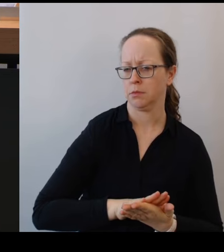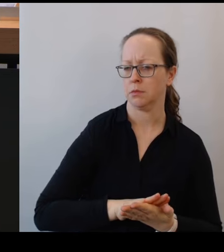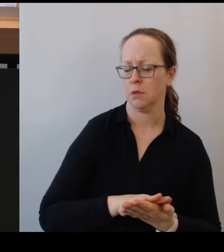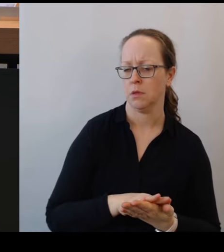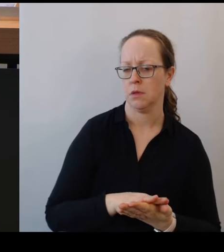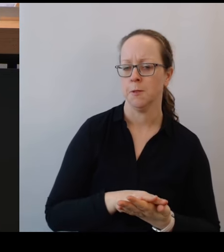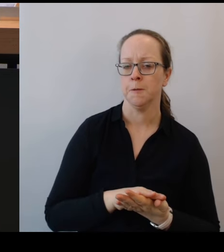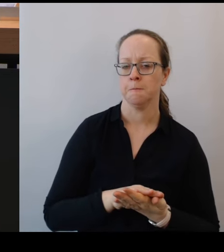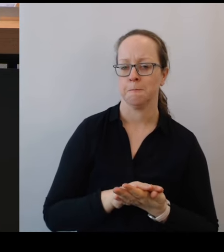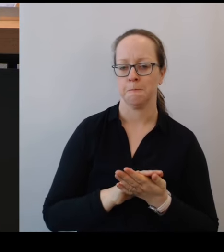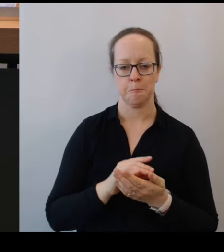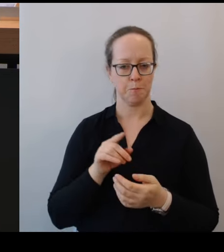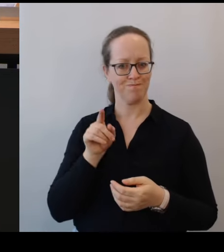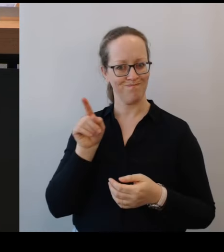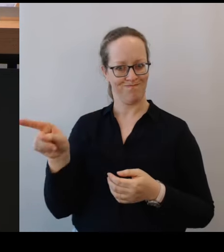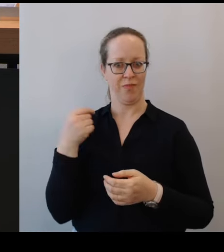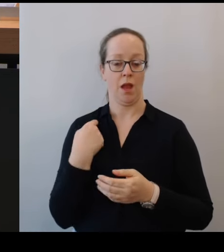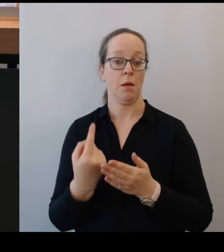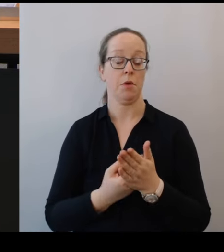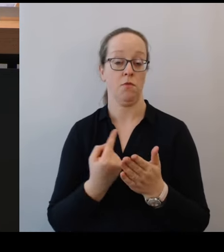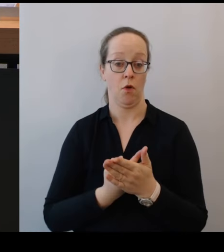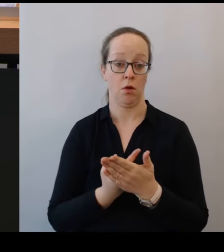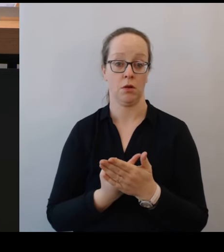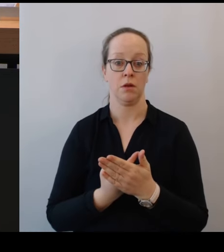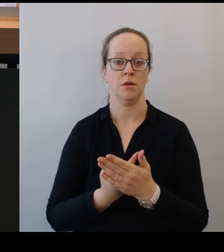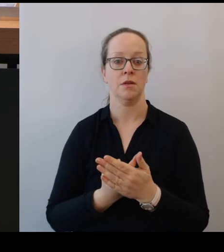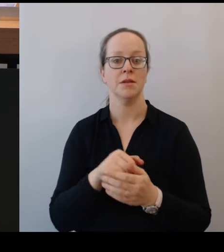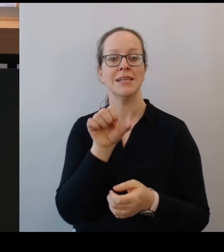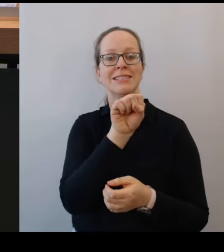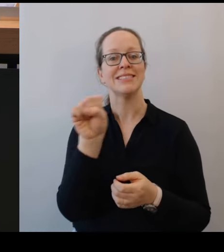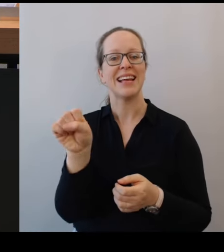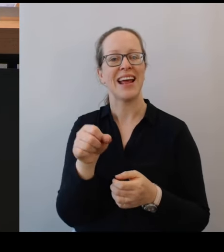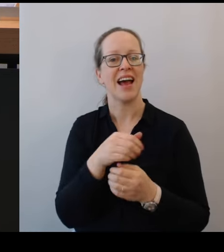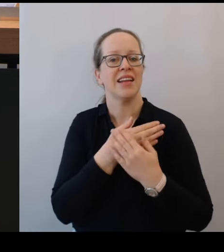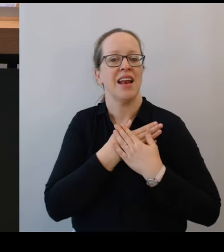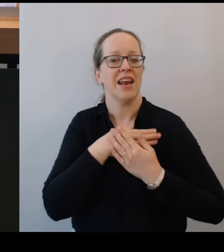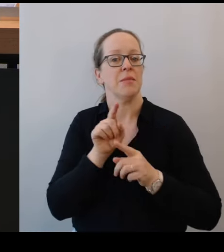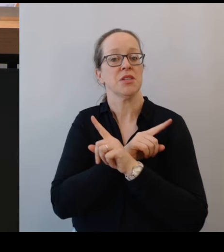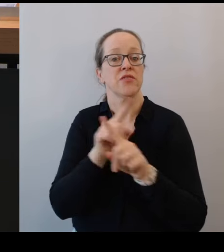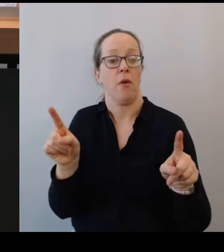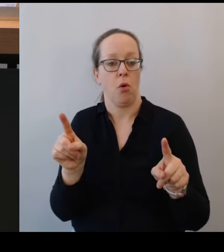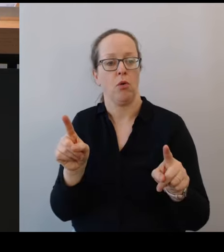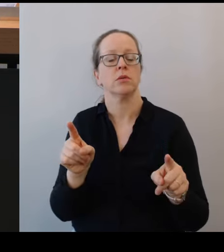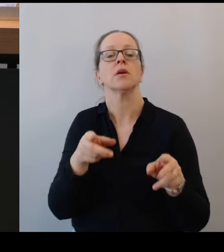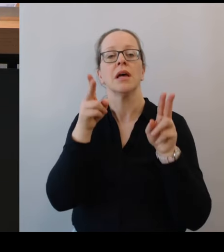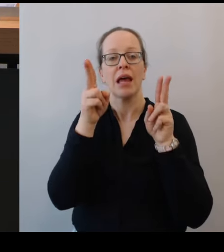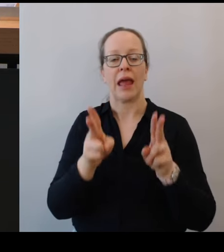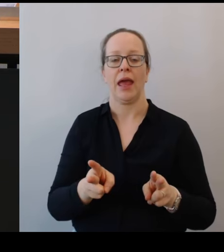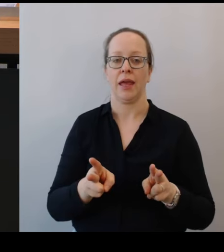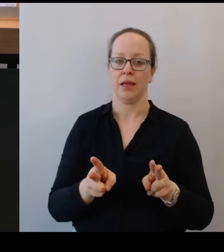gemessen an dieser Rechtsprechung unzulässig und daher bereits aus diesen rechtlichen Gründen klar abzulehnen.